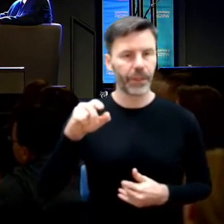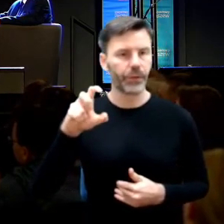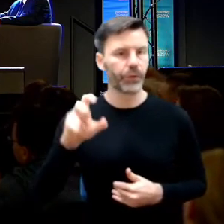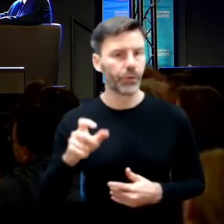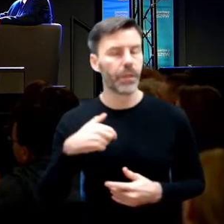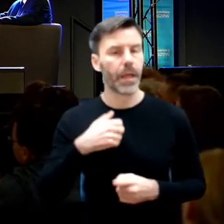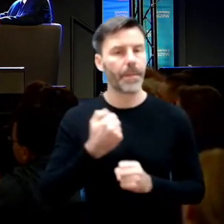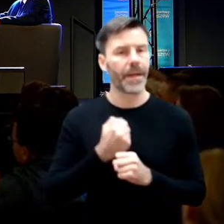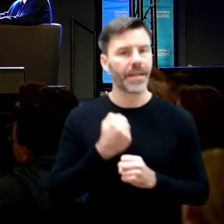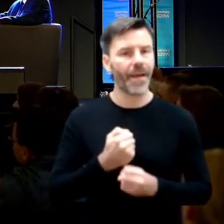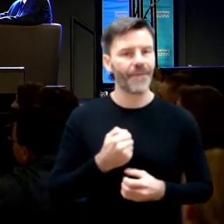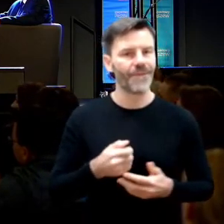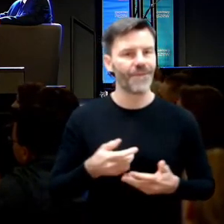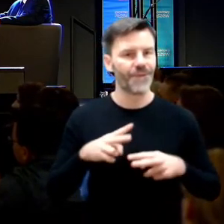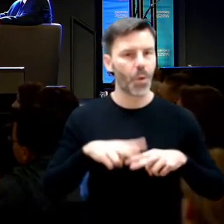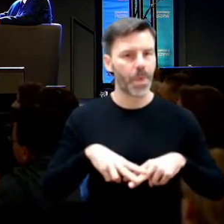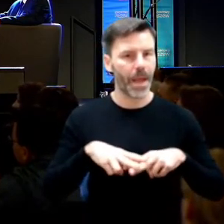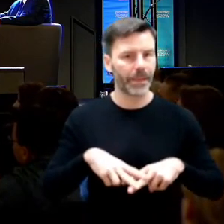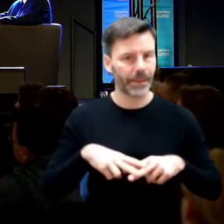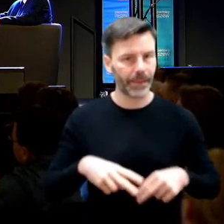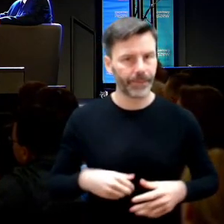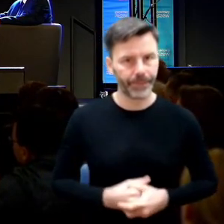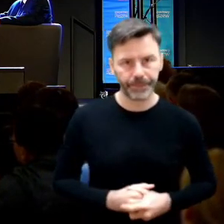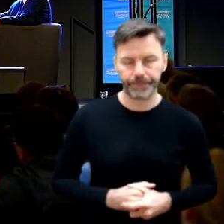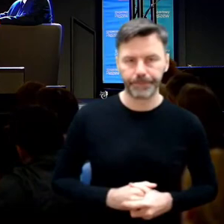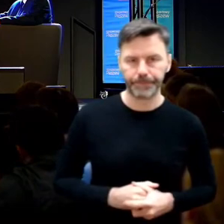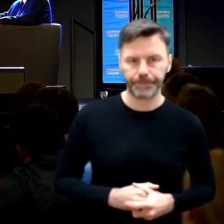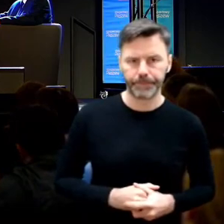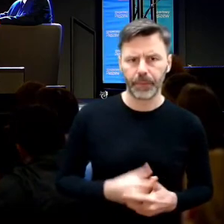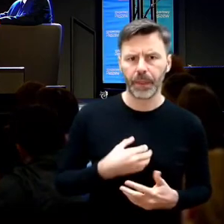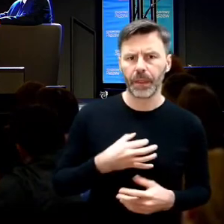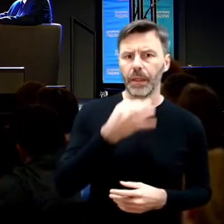i chciałabym spytać, bo już Pan doktor Nowak próbował trochę